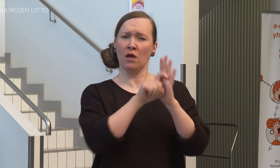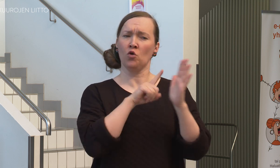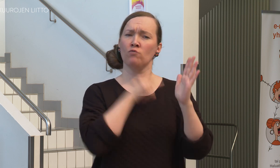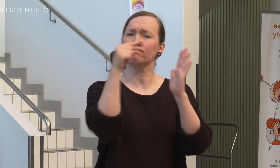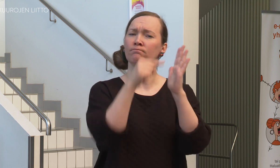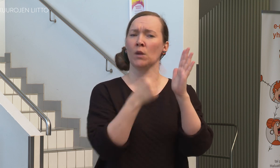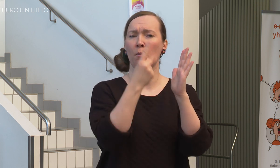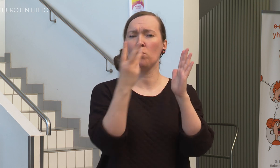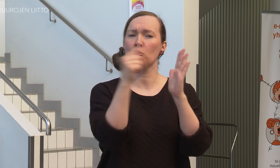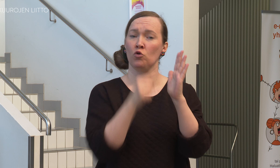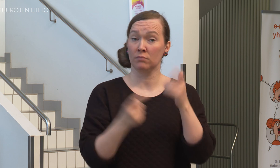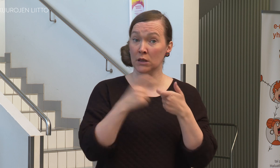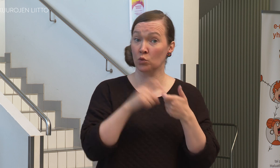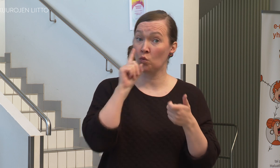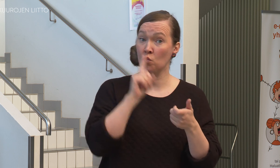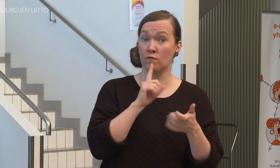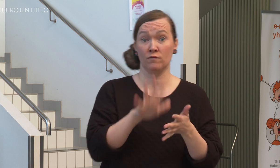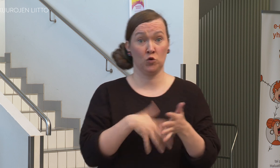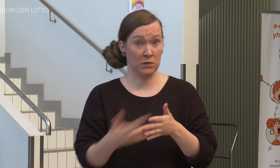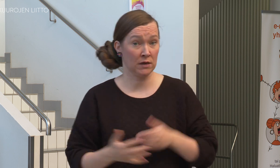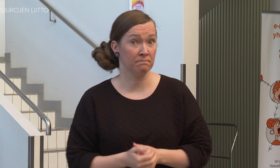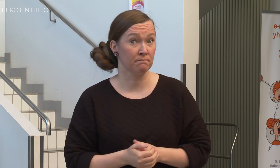Laissa on kohtia, jotka liittyvät kuuroihin ja viittomakielisiin.